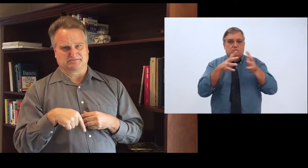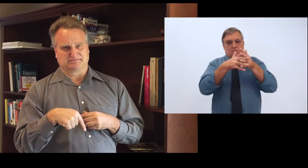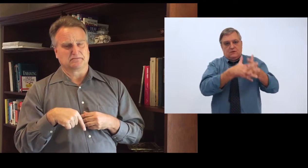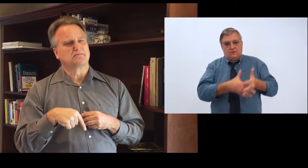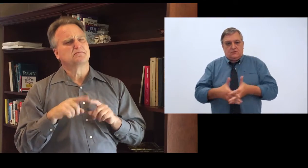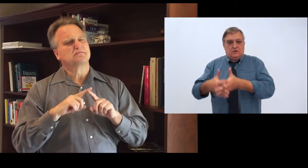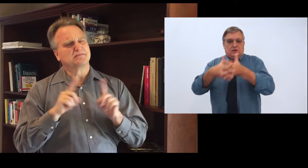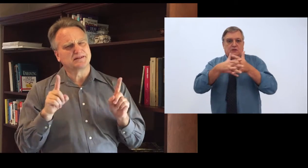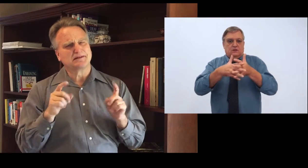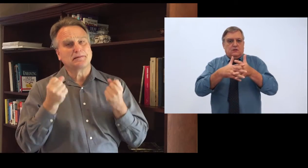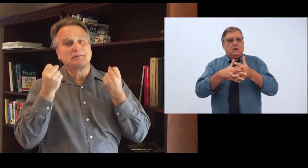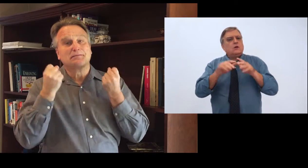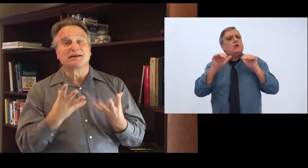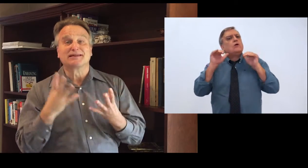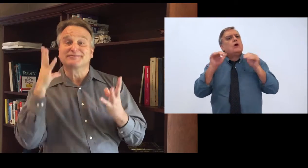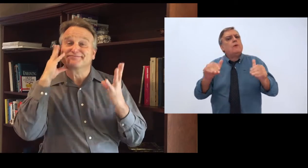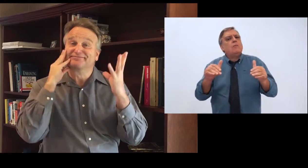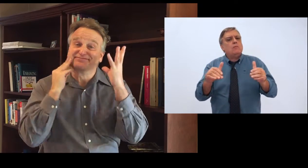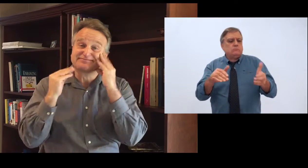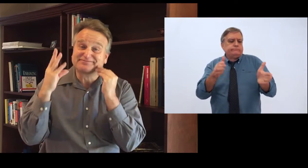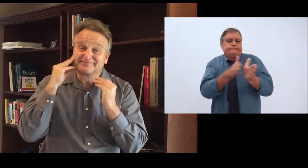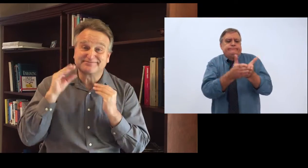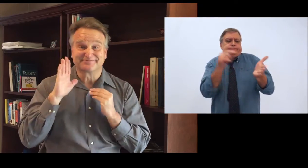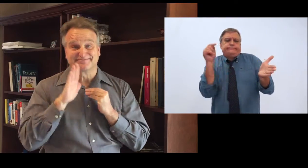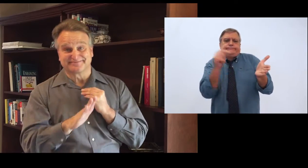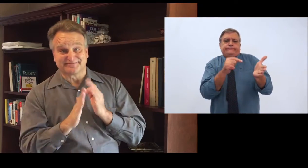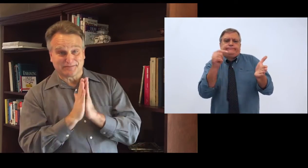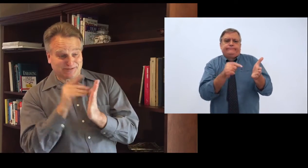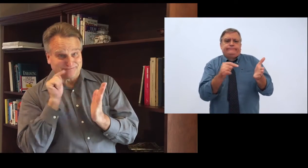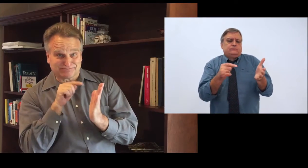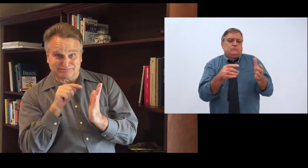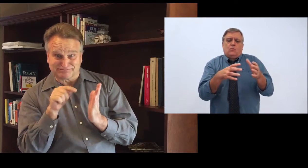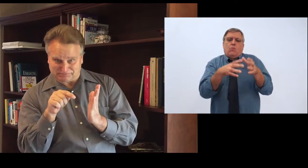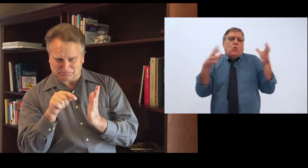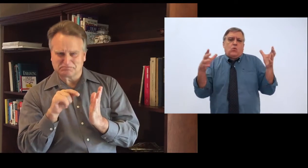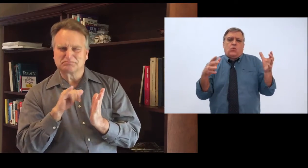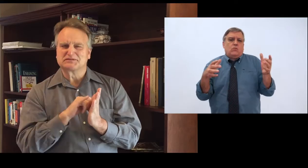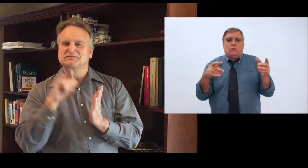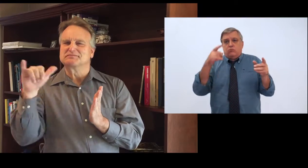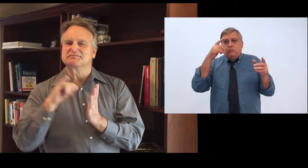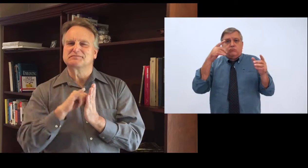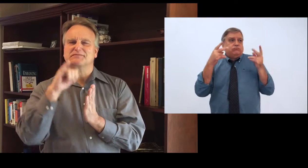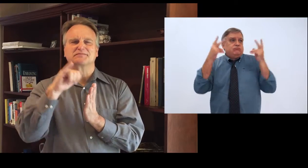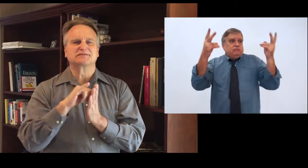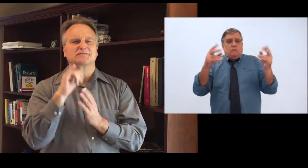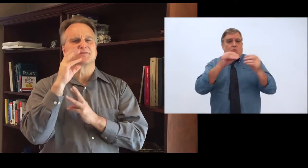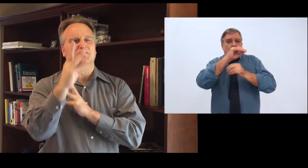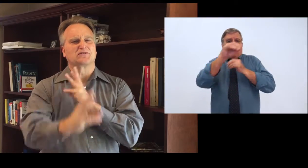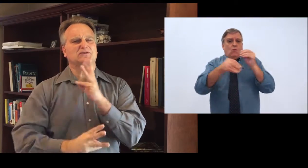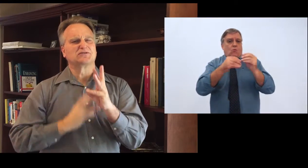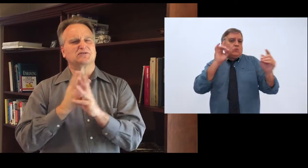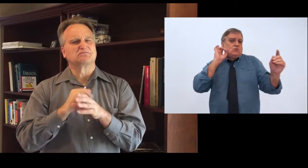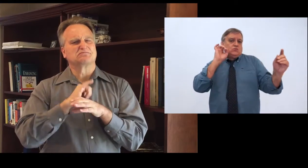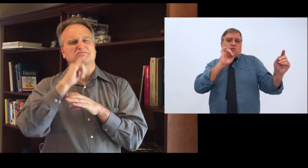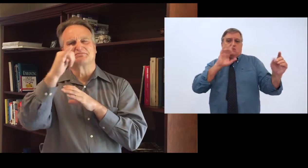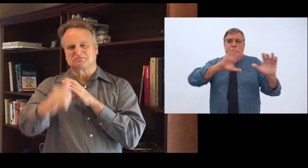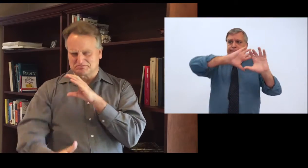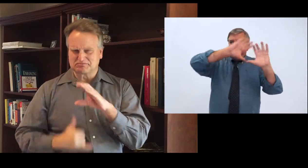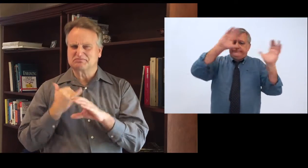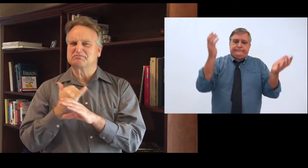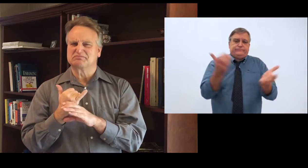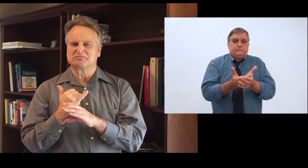beaucoup de ce qui en est dit est valable pour tous les Sourds du monde entier.